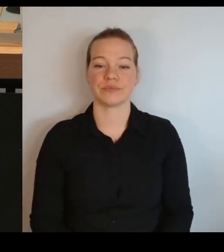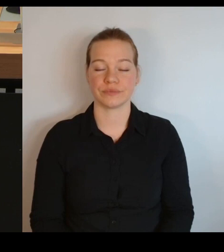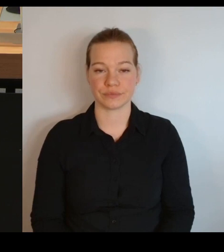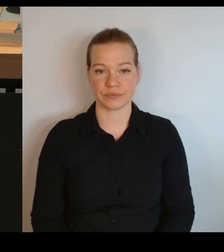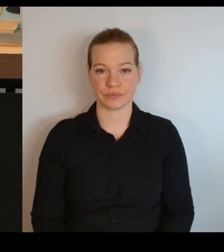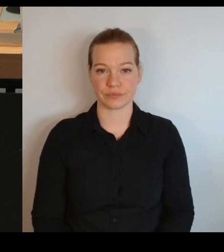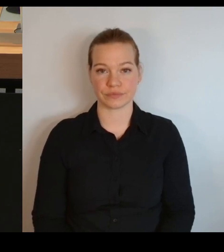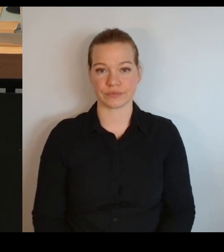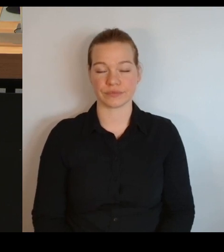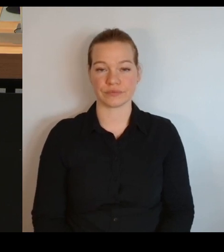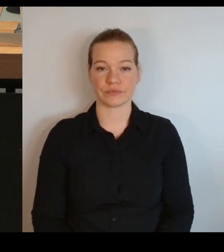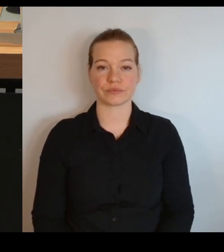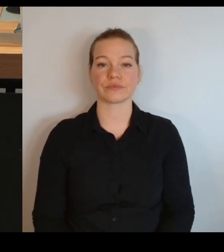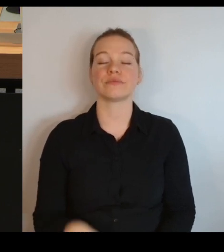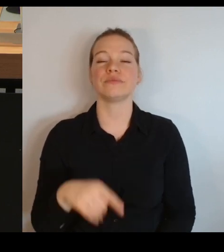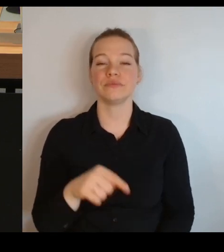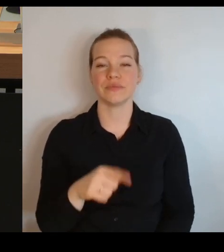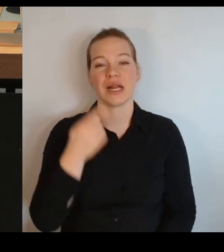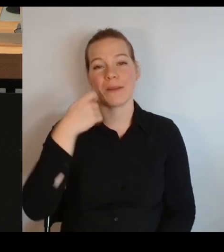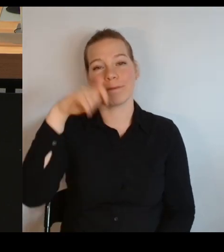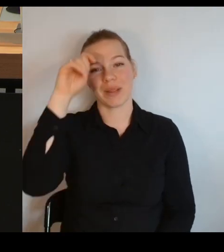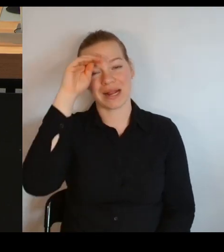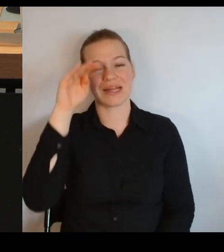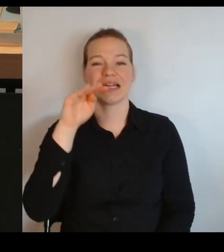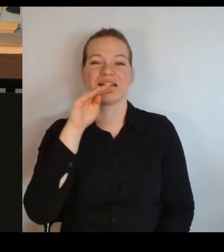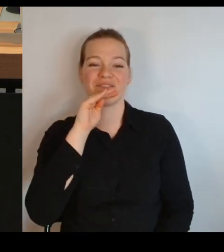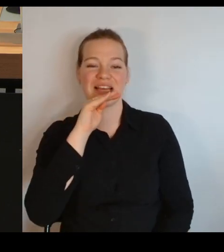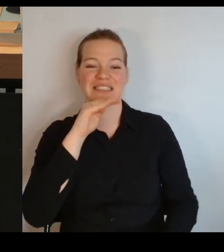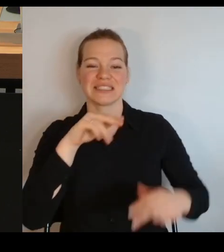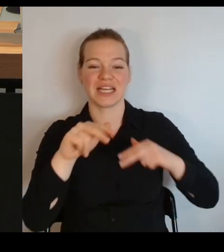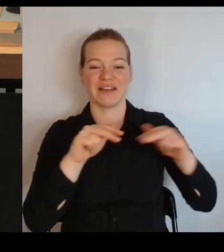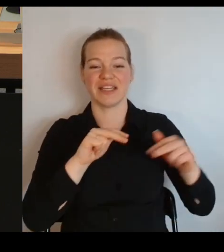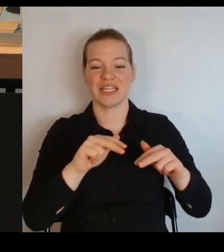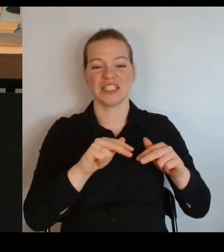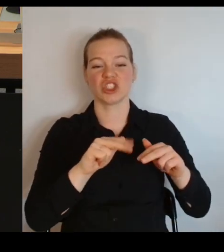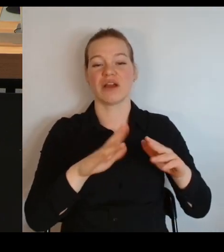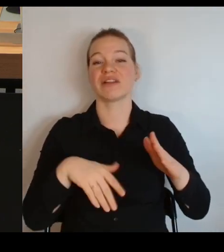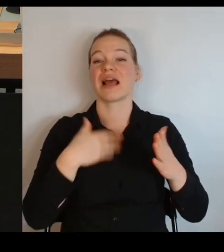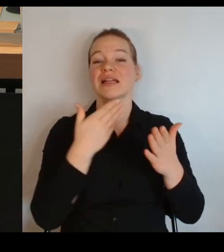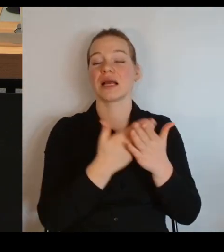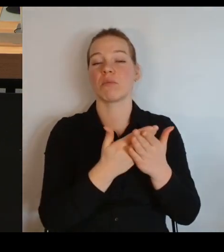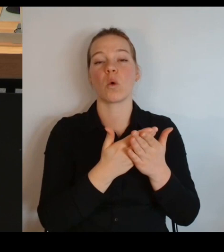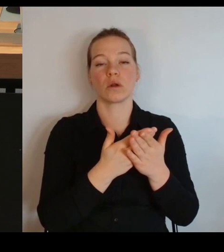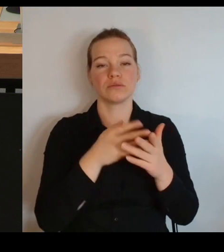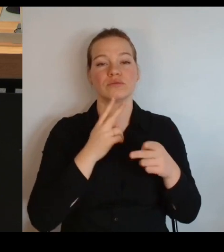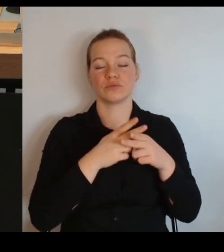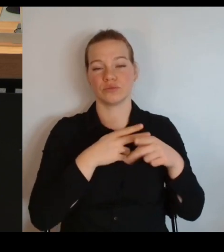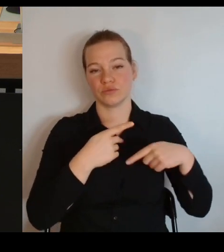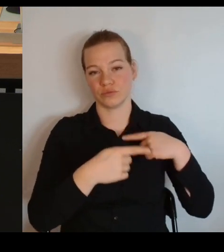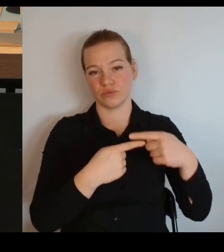Der Klimawandel ist im vollem Gange und wir wollen konstruktiv und lebensbejahend damit umgehen.